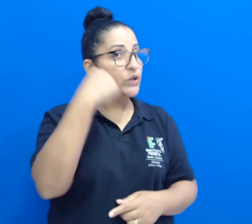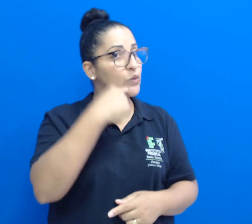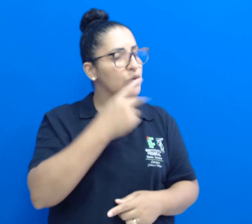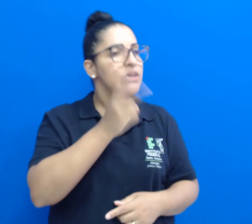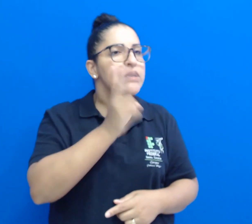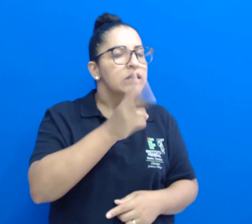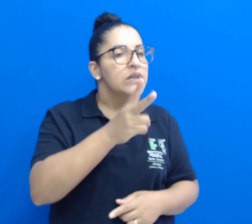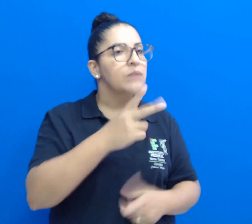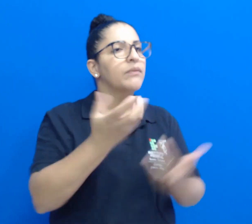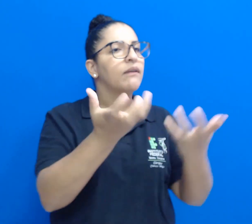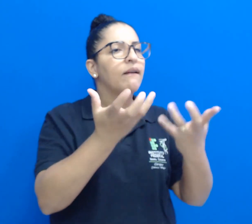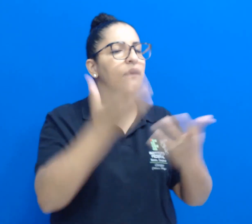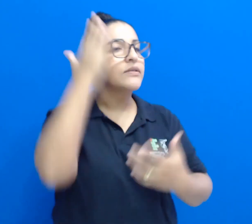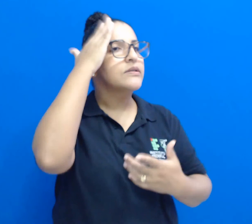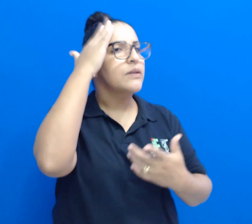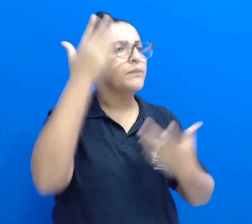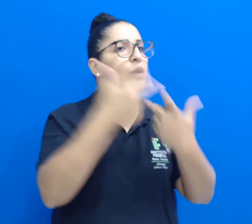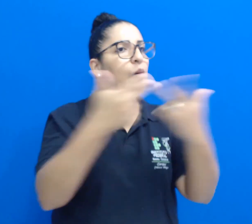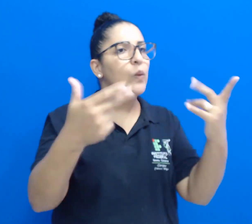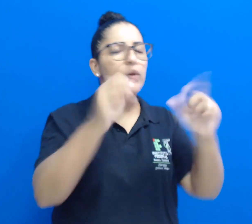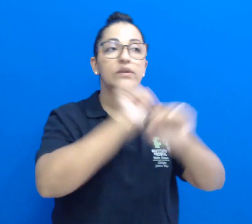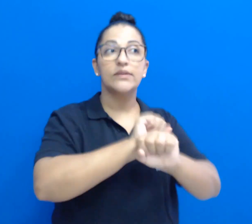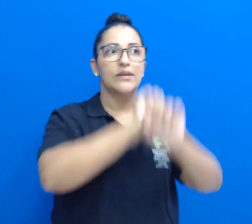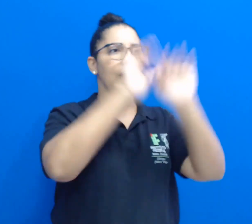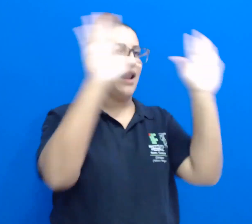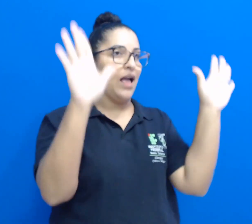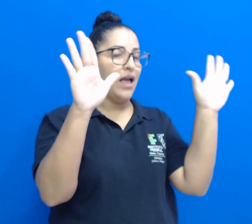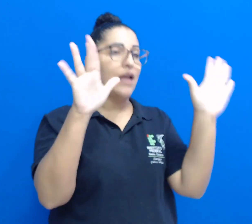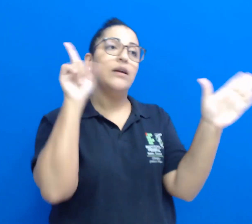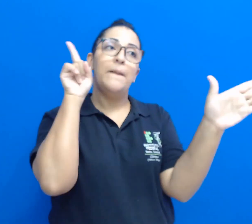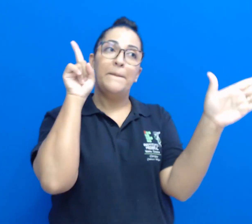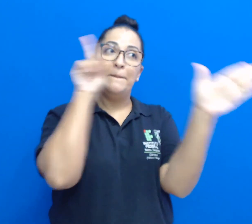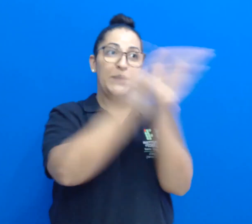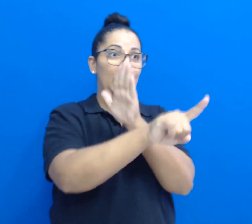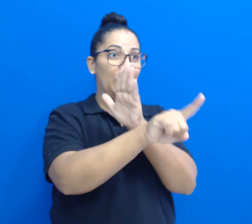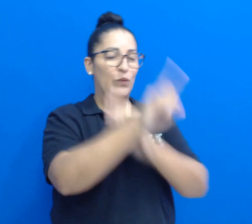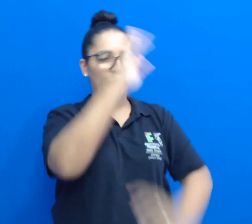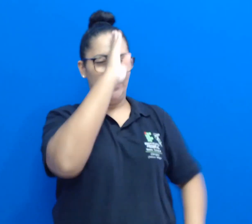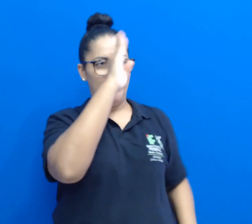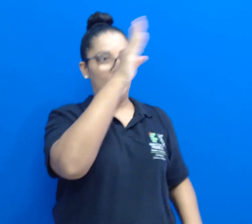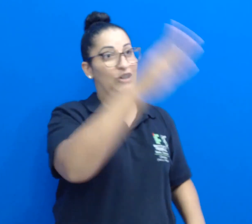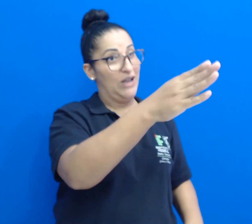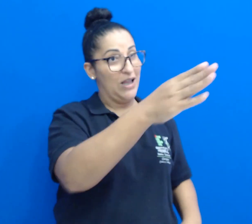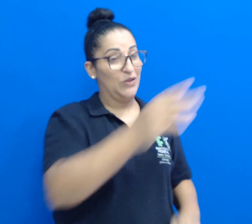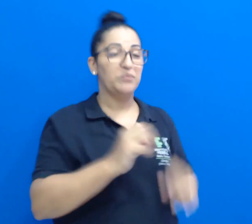Faz parte da cultura surda querer saber das coisas de forma clara, ou seja, perguntas diretas.